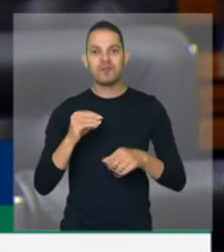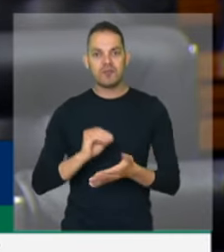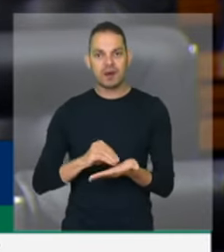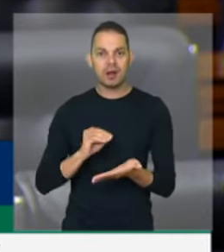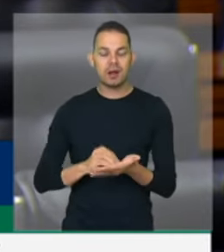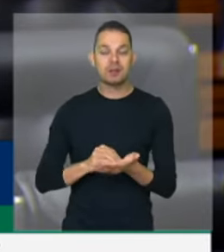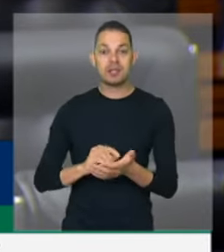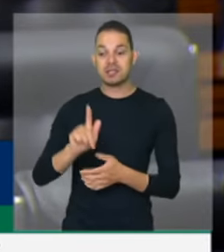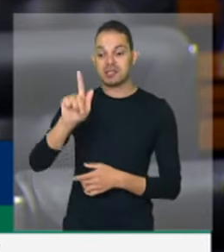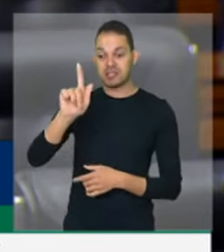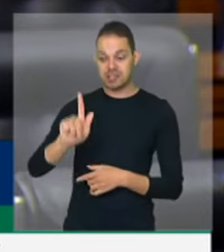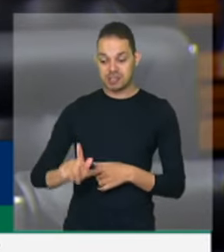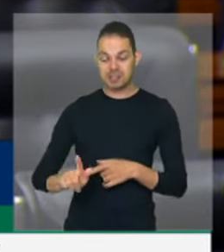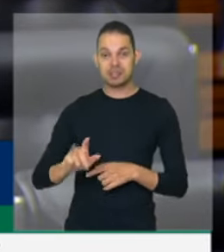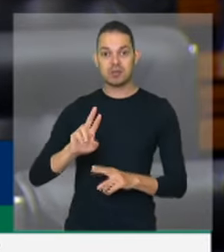GESTÃO DO SUS, É NECESSÁRIO EQUIDADE, É NECESSÁRIO